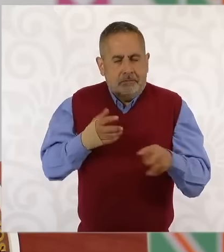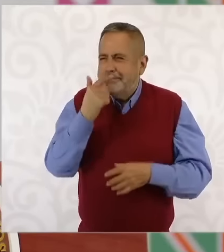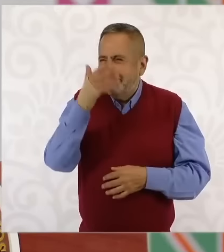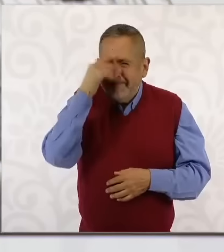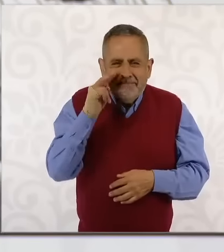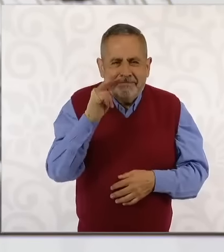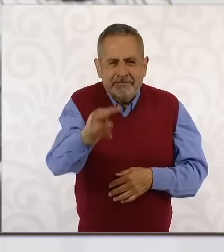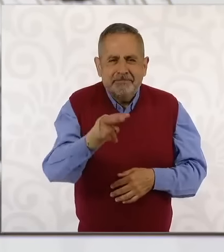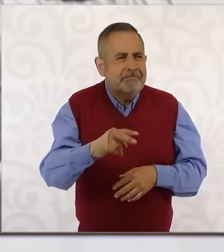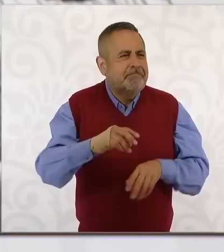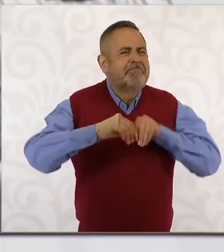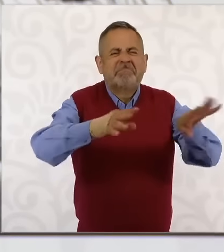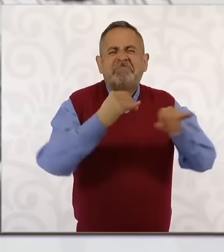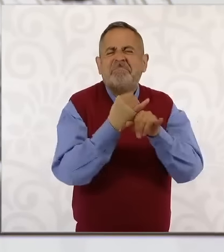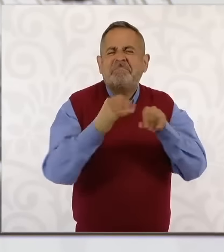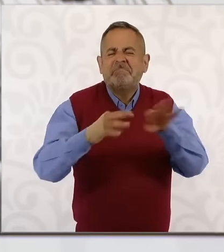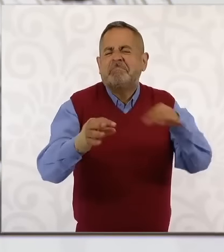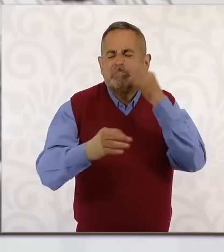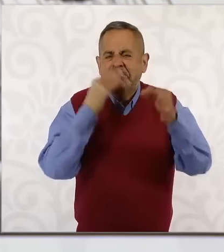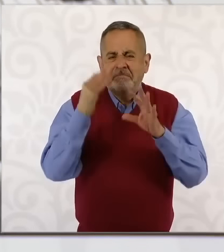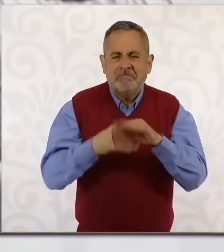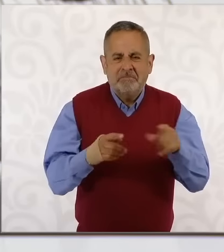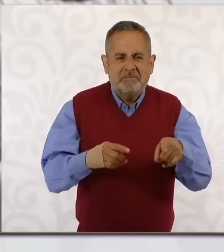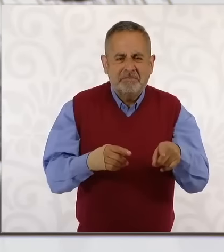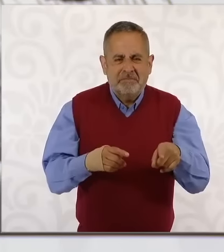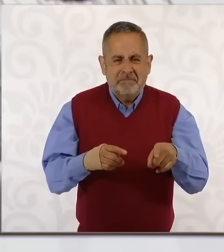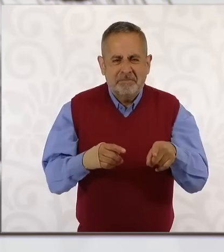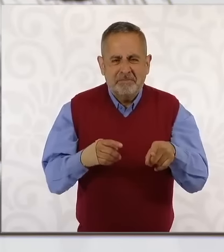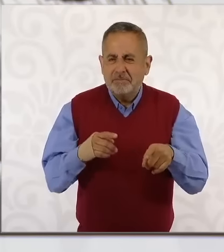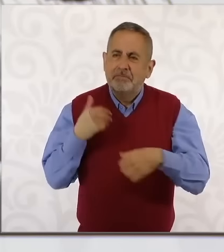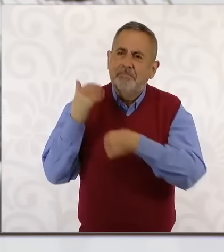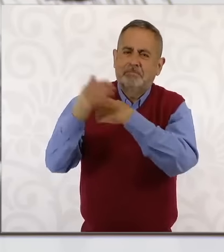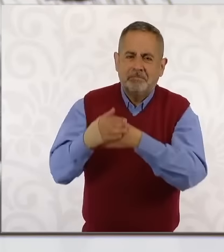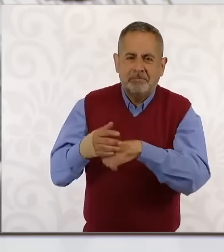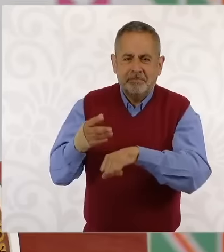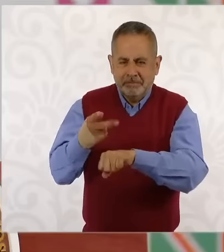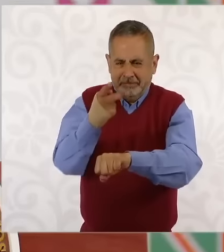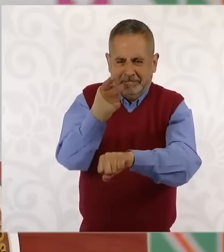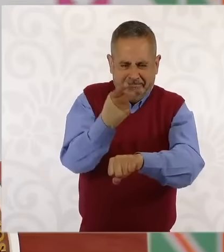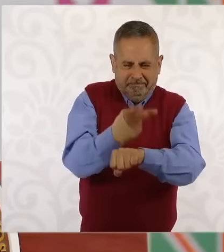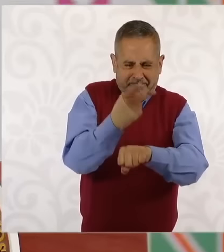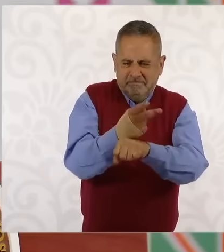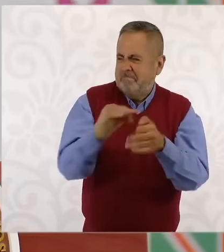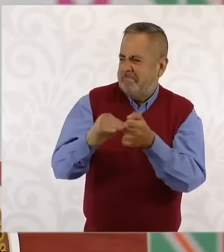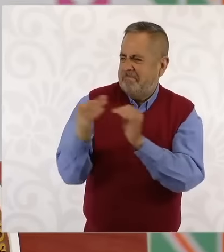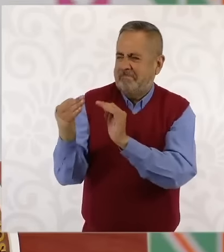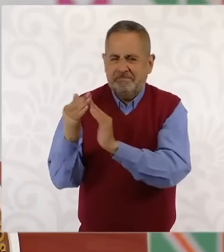hizo viral de eh vamos a hacer una preparatoria que quede cerca de la casa que le hizo viral